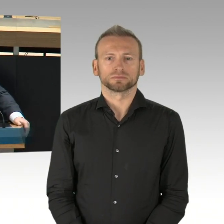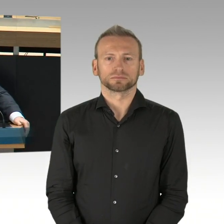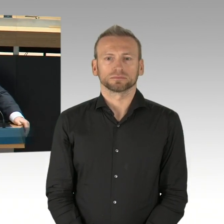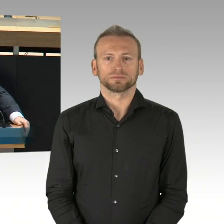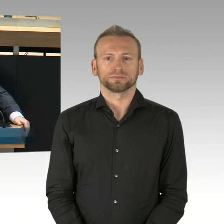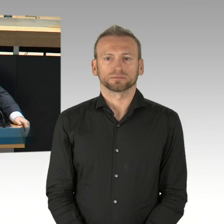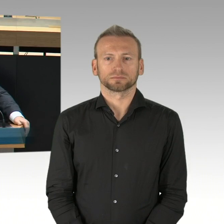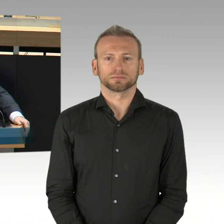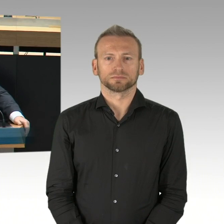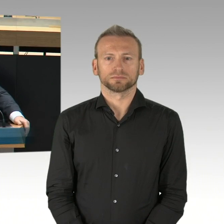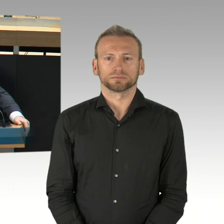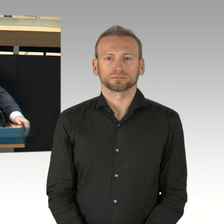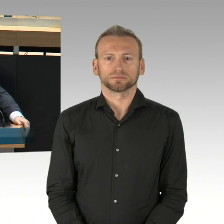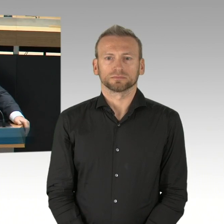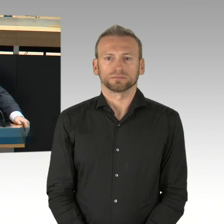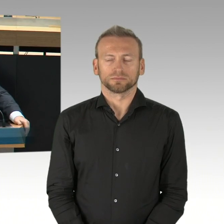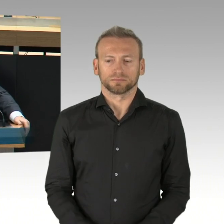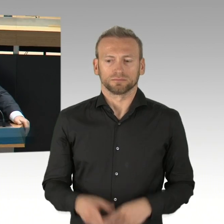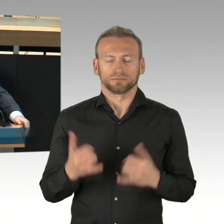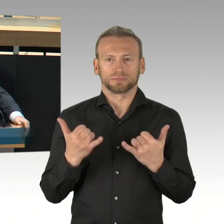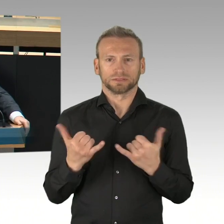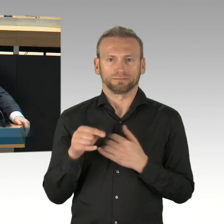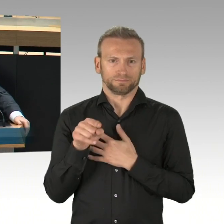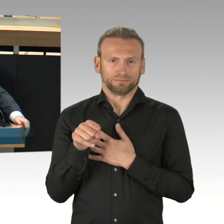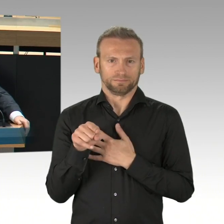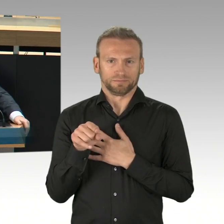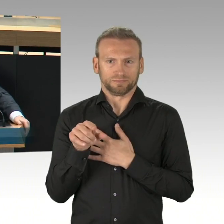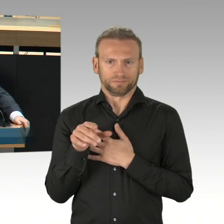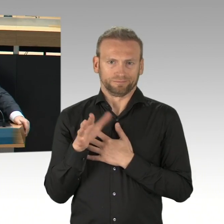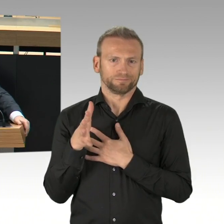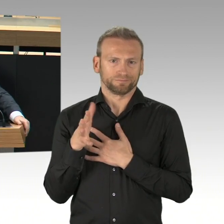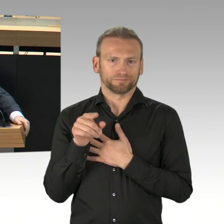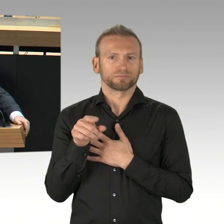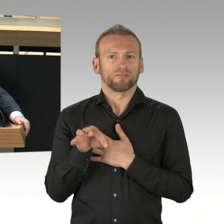In der EU leben 70 Prozent aller Bürger in ihrem Eigentum. Gegen wen wehren die sich denn eigentlich, frage ich mich?